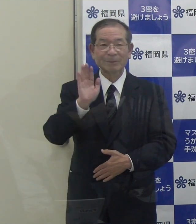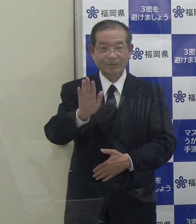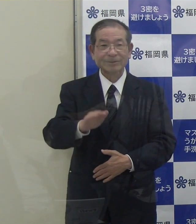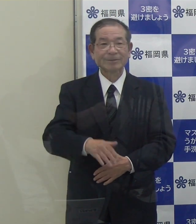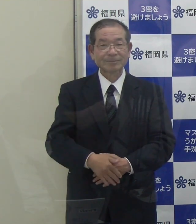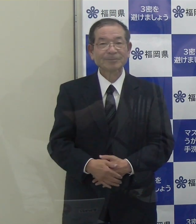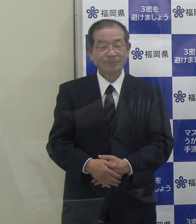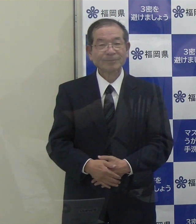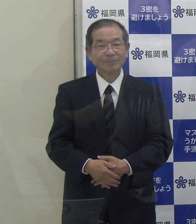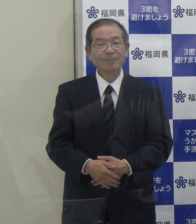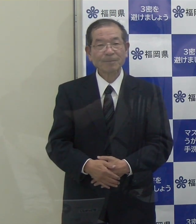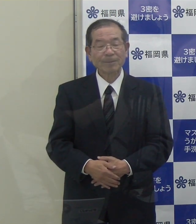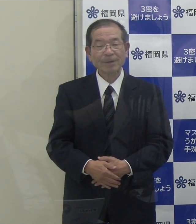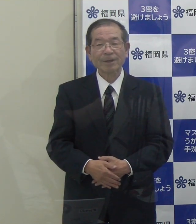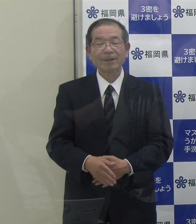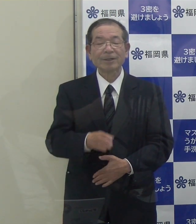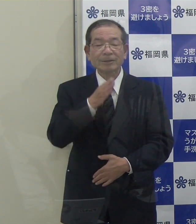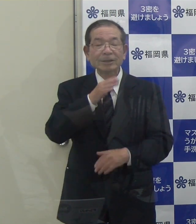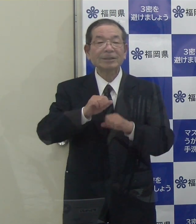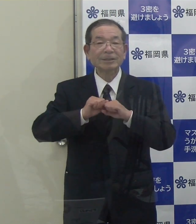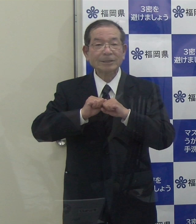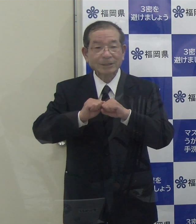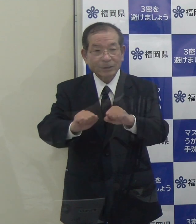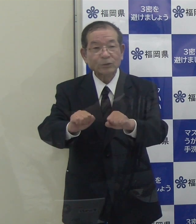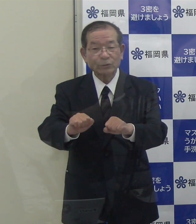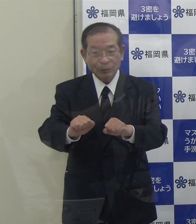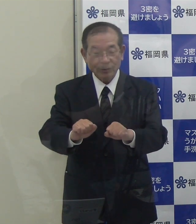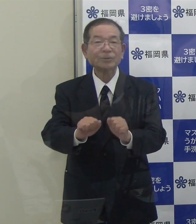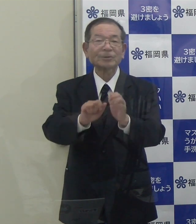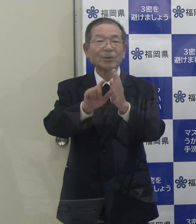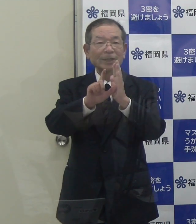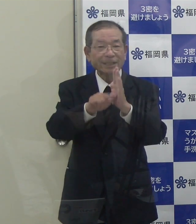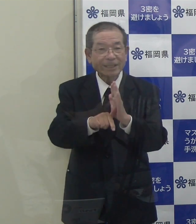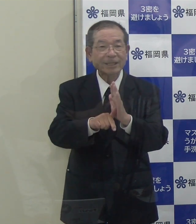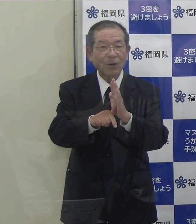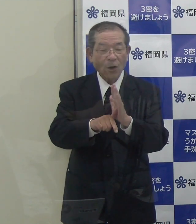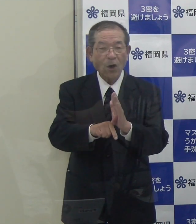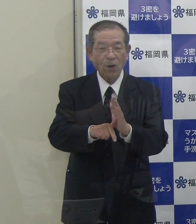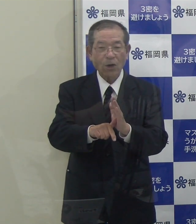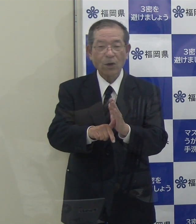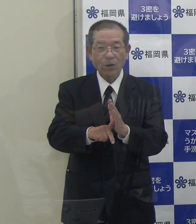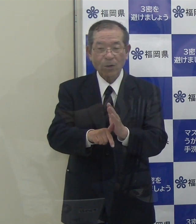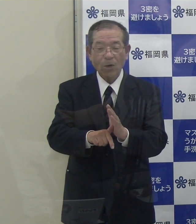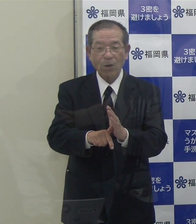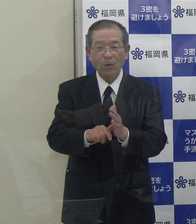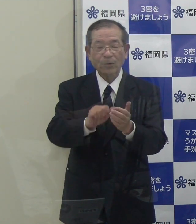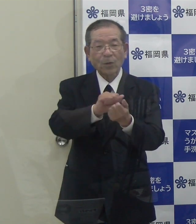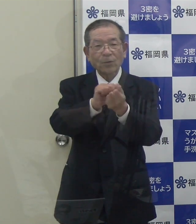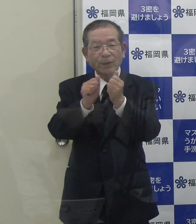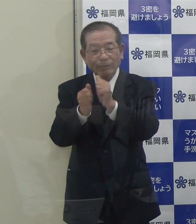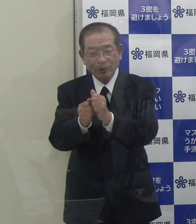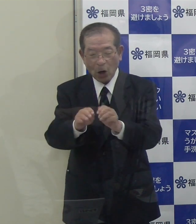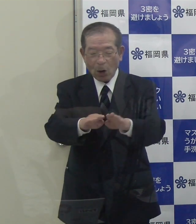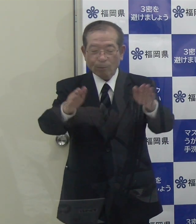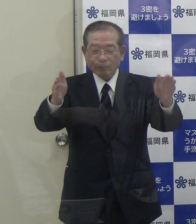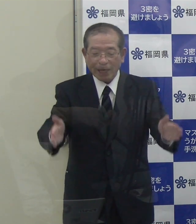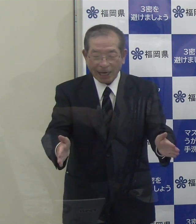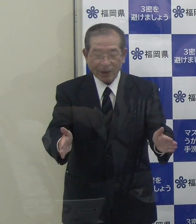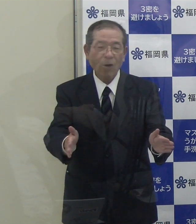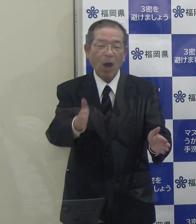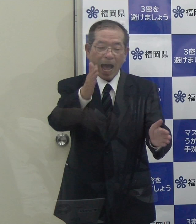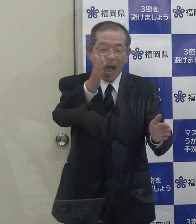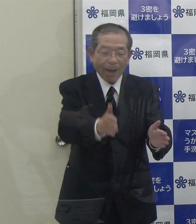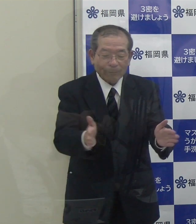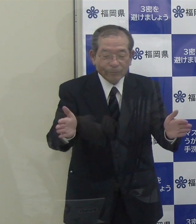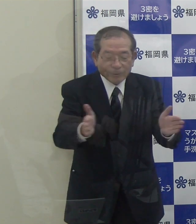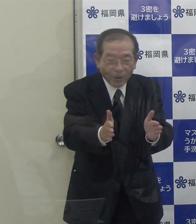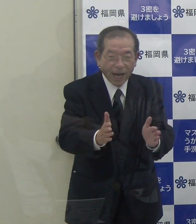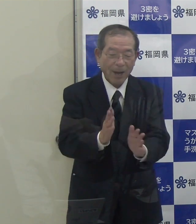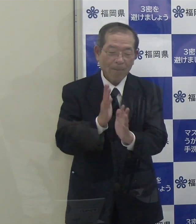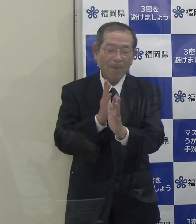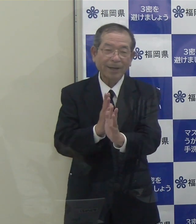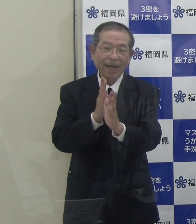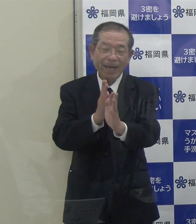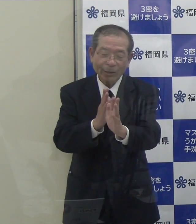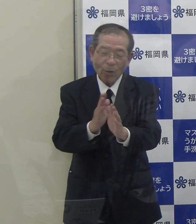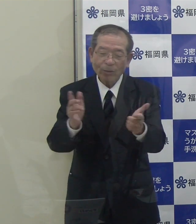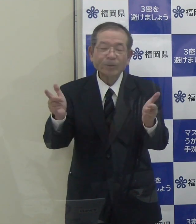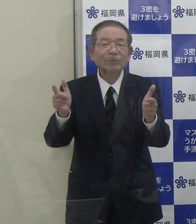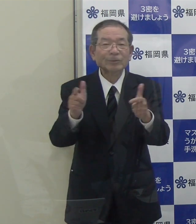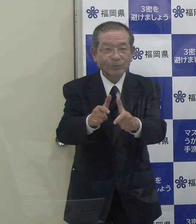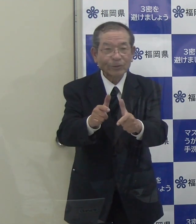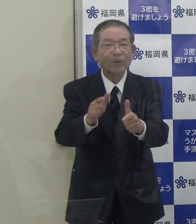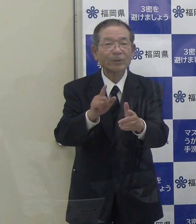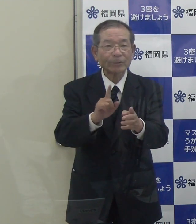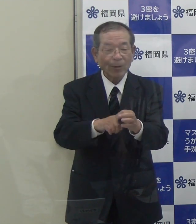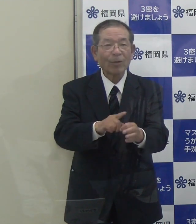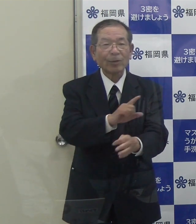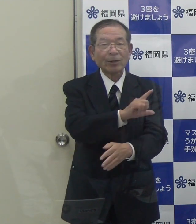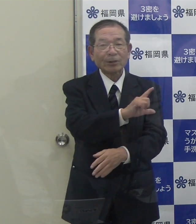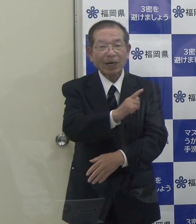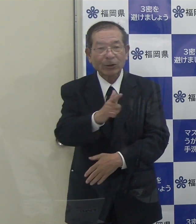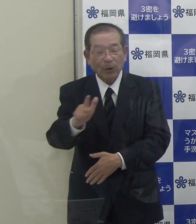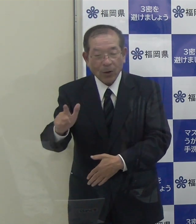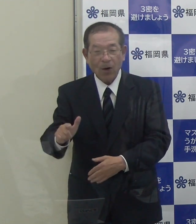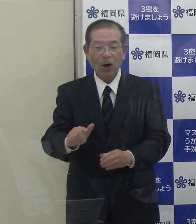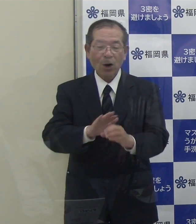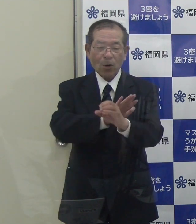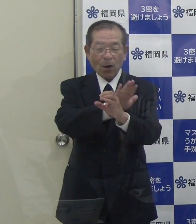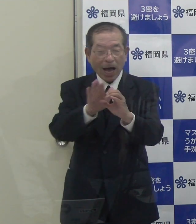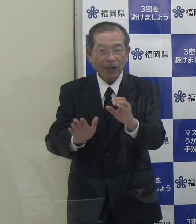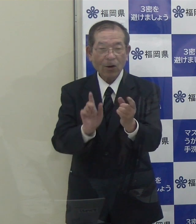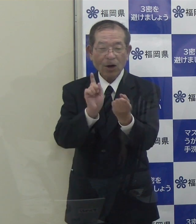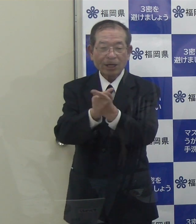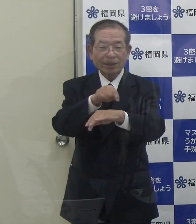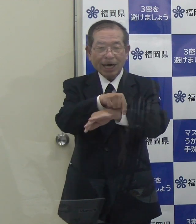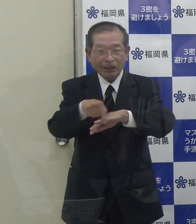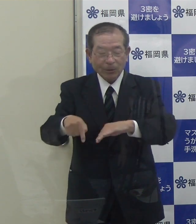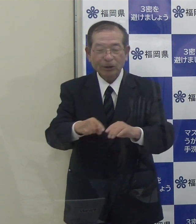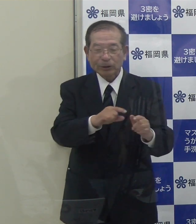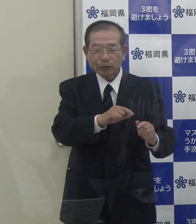なお、実施に当たっては、演舞台を半分に減らしたり、パレードの規模も縮小するなど、新型コロナ対策にも十分配慮をして、